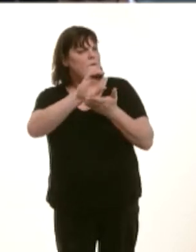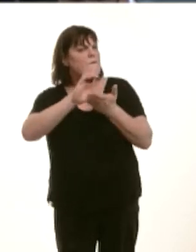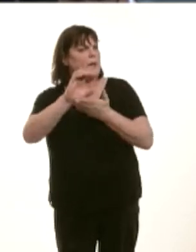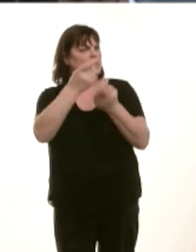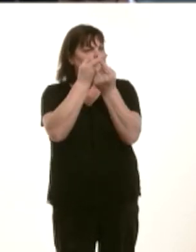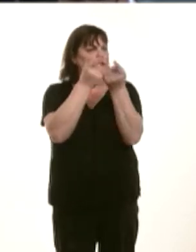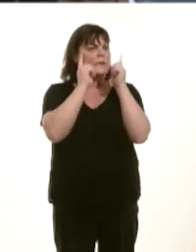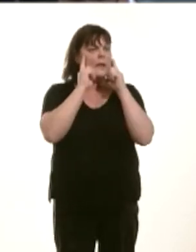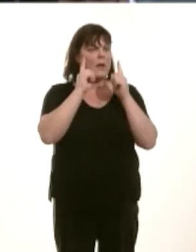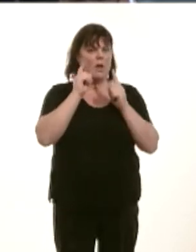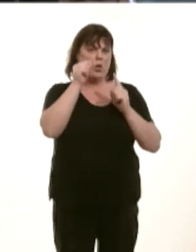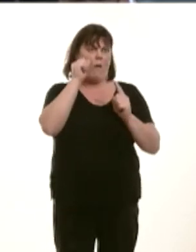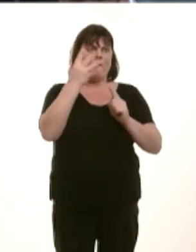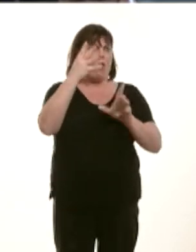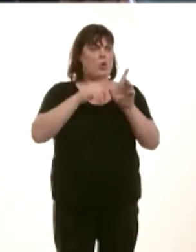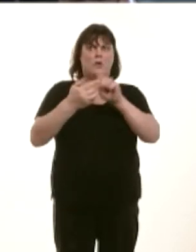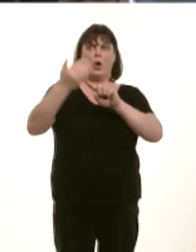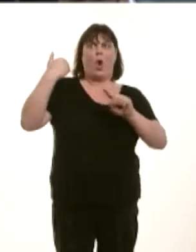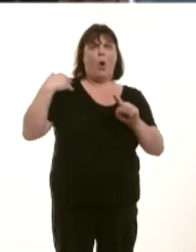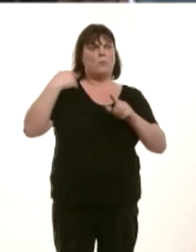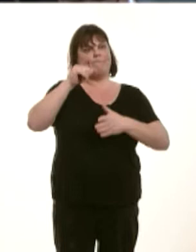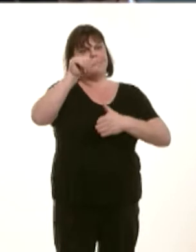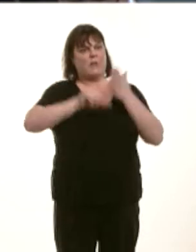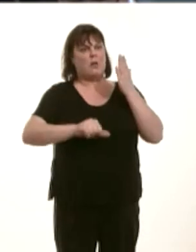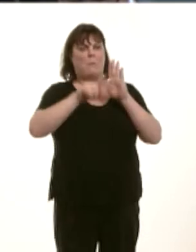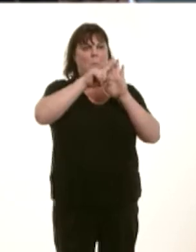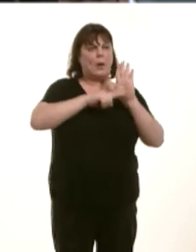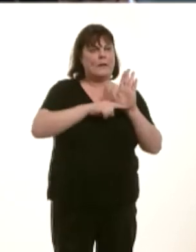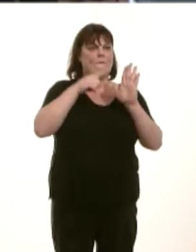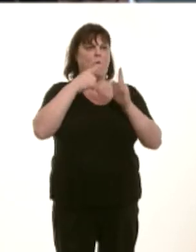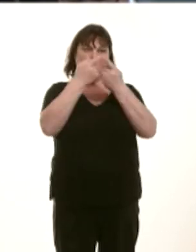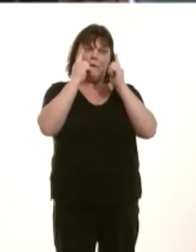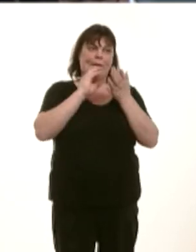polisi presennol o ffÔoedd dysgu, roedd prifysgolion yng Nghymru yn cwyno bod yna fwlch cyllido